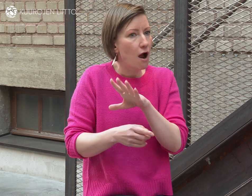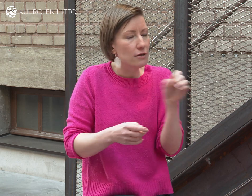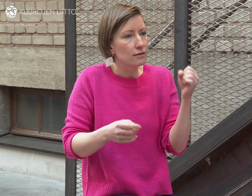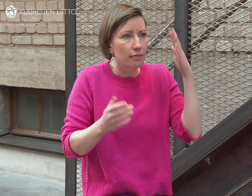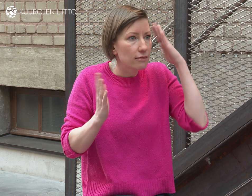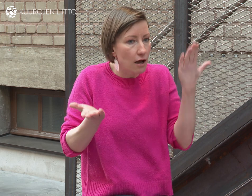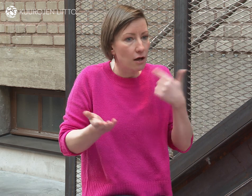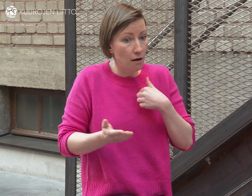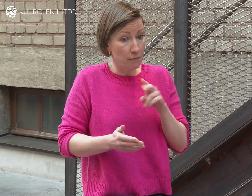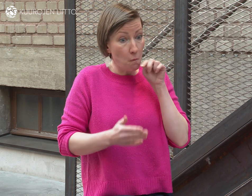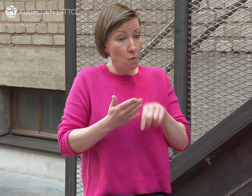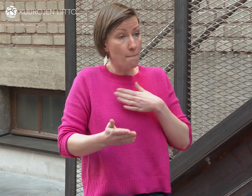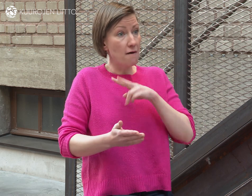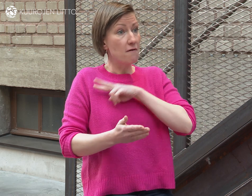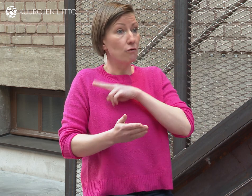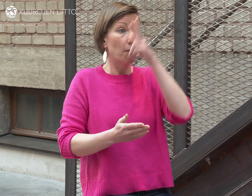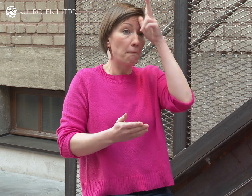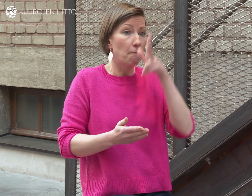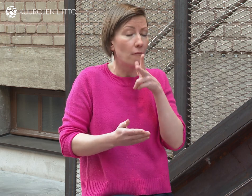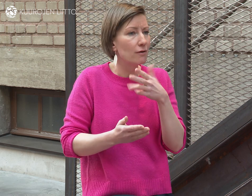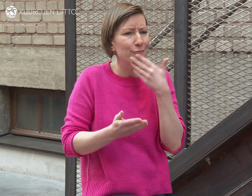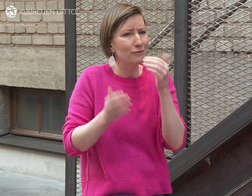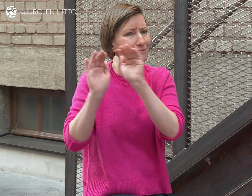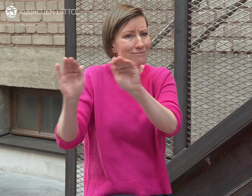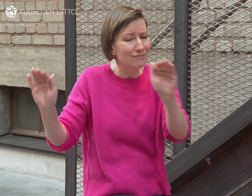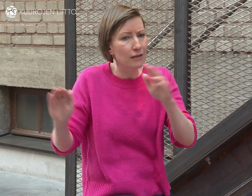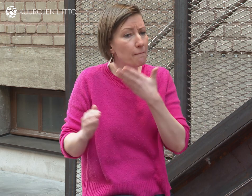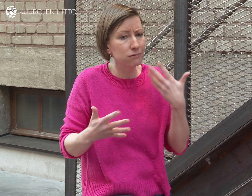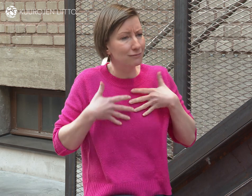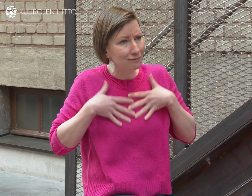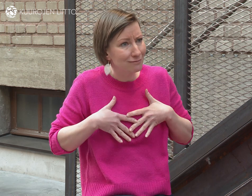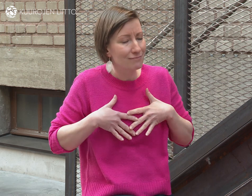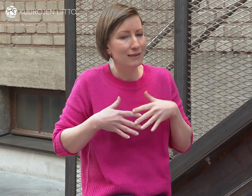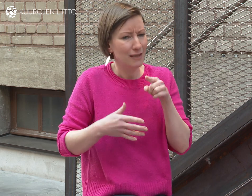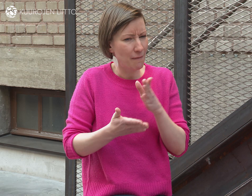Mutta he itse eivät aina ole tietoisia siitä, eivätkä ole sisäistäneet asiaa.